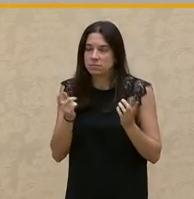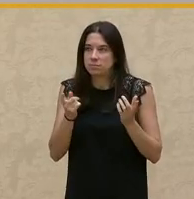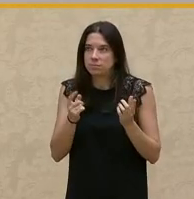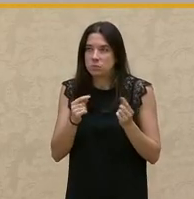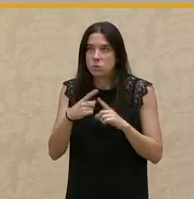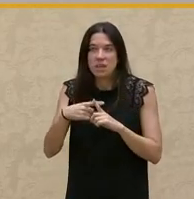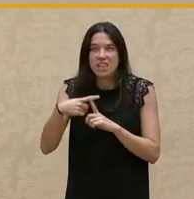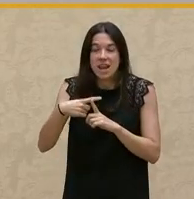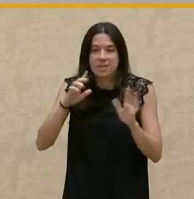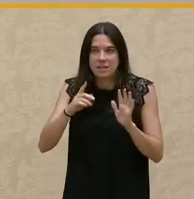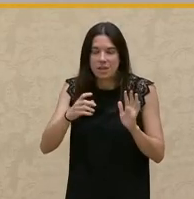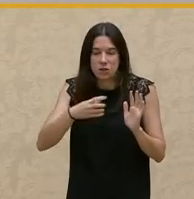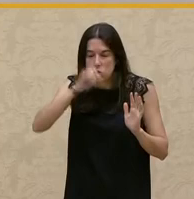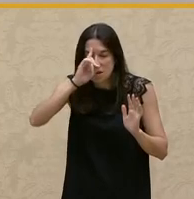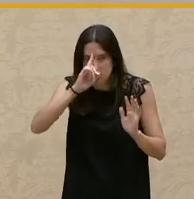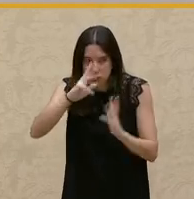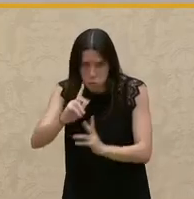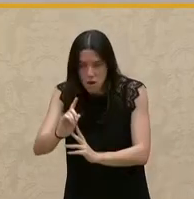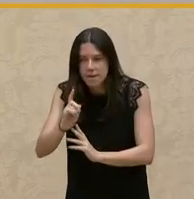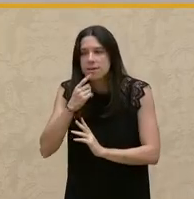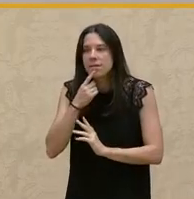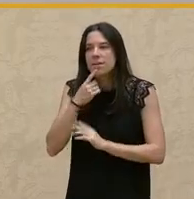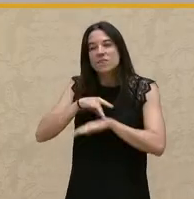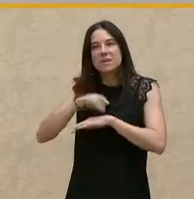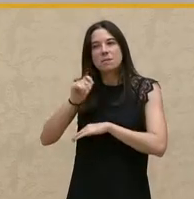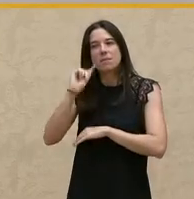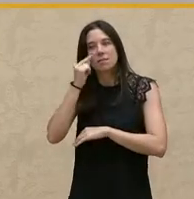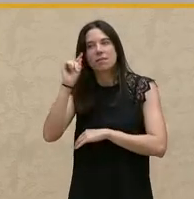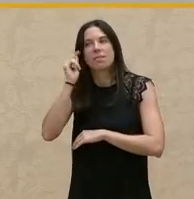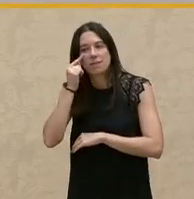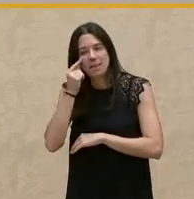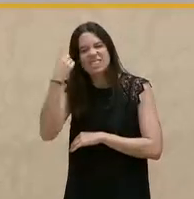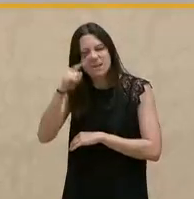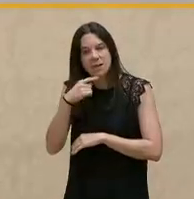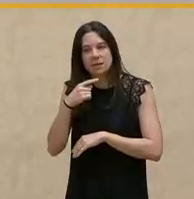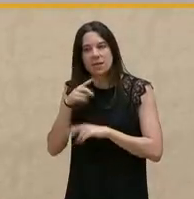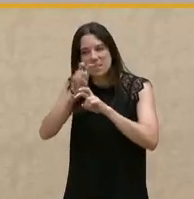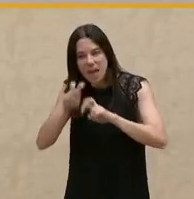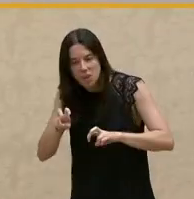Debemos identificar estas enfermedad, por lo tanto debemos dar las gracias a FESOCE,